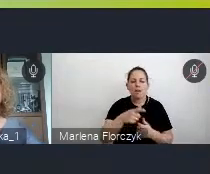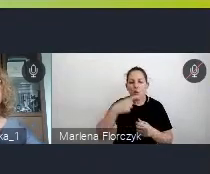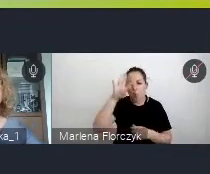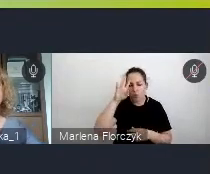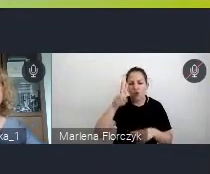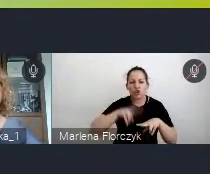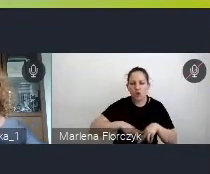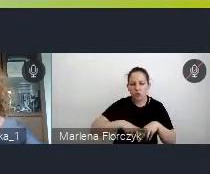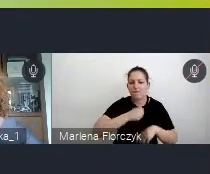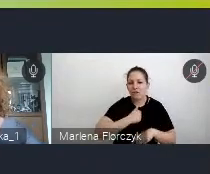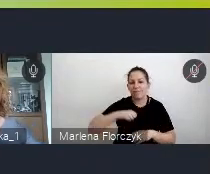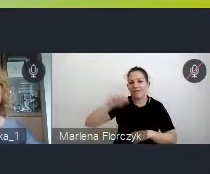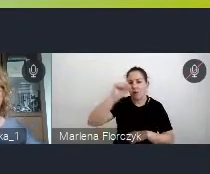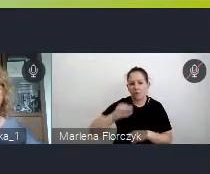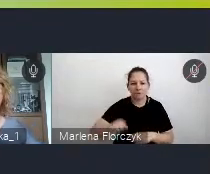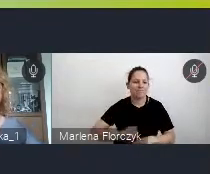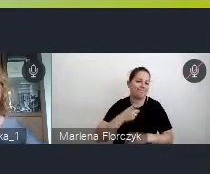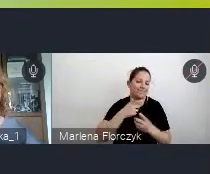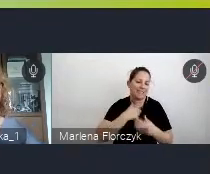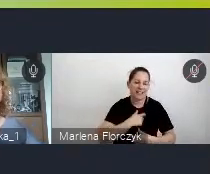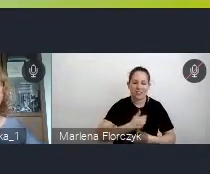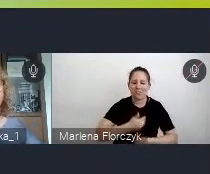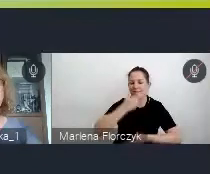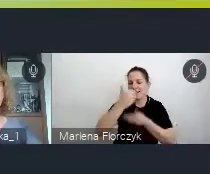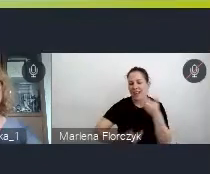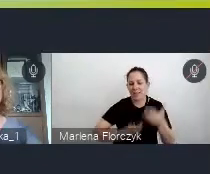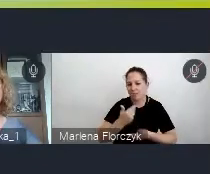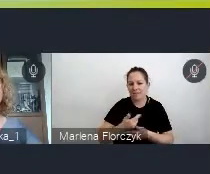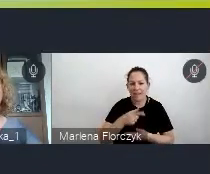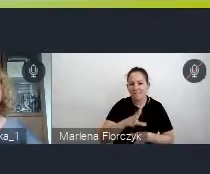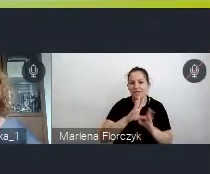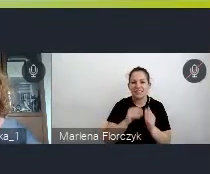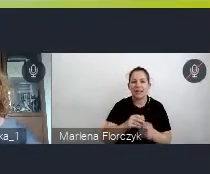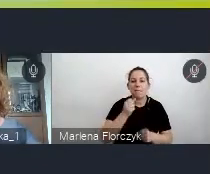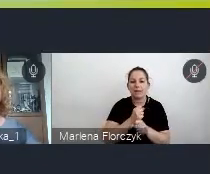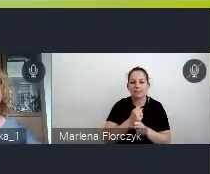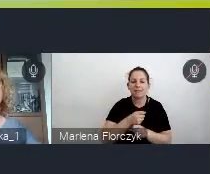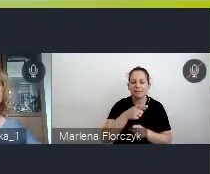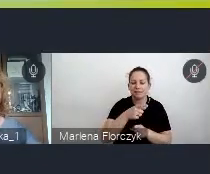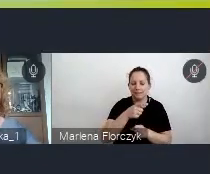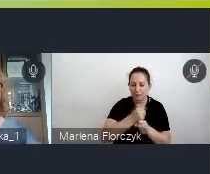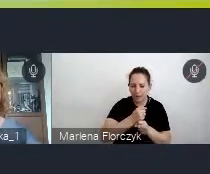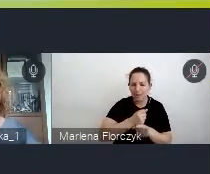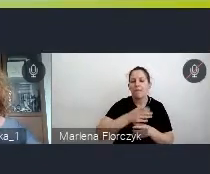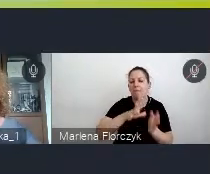Serdecznie państwu gratuluję. Z tymi wszystkimi miastami pracujemy na bieżąco, jesteśmy w kontakcie.